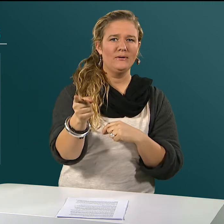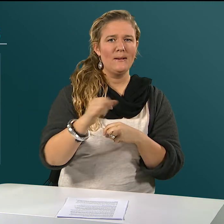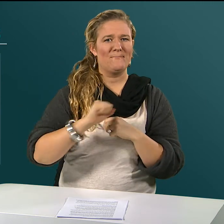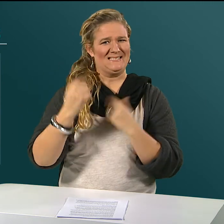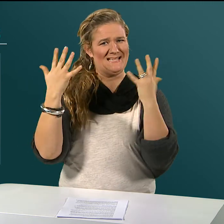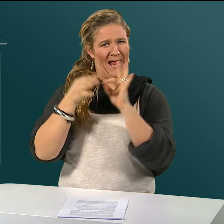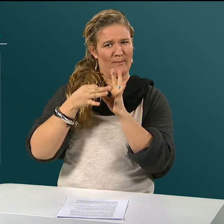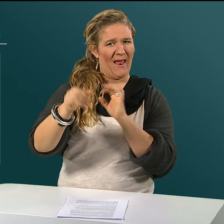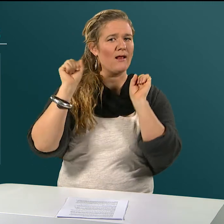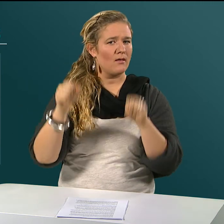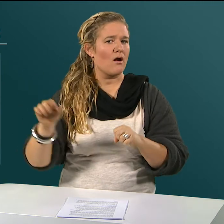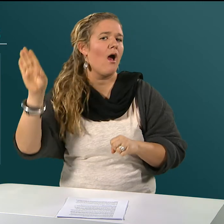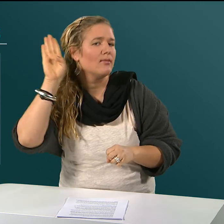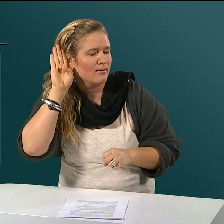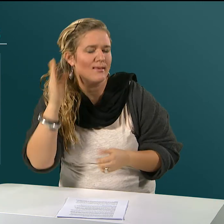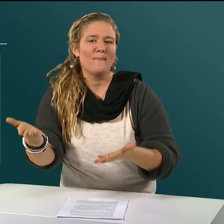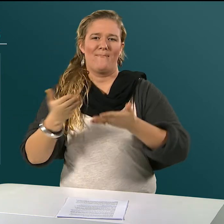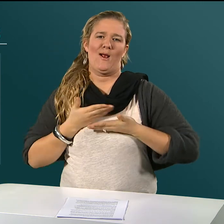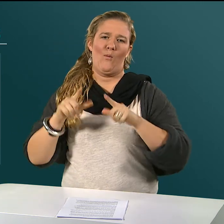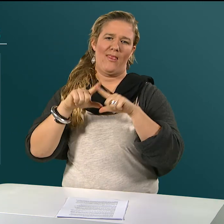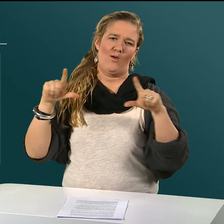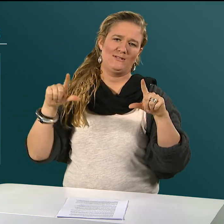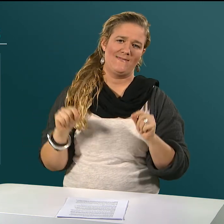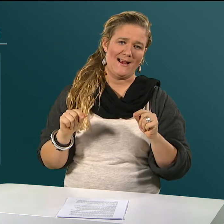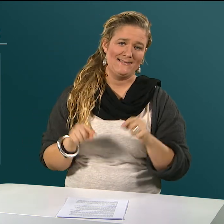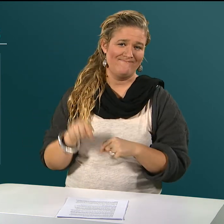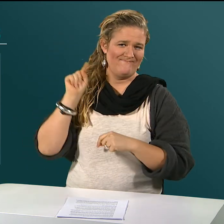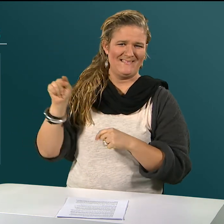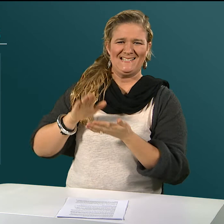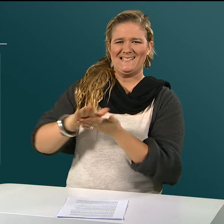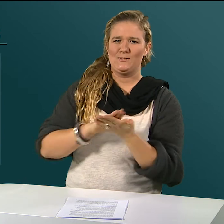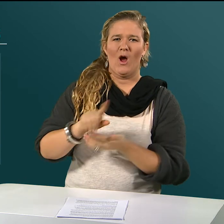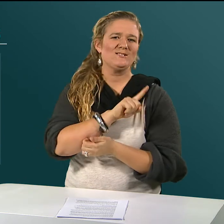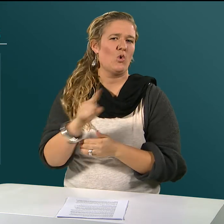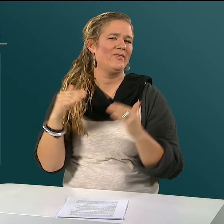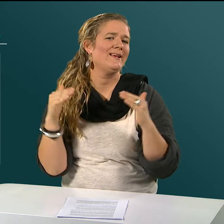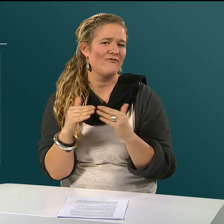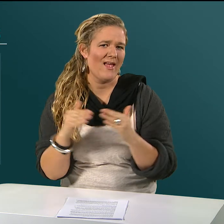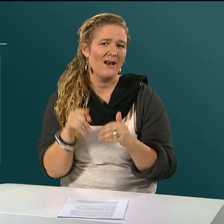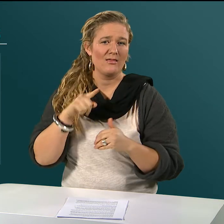Wenn auf 10 Meter diese Lautstärke gehört werden kann, bekommen sie den Ausweis. Diese Situation ist unfair.